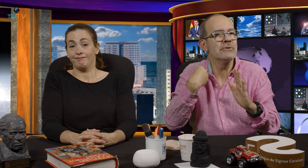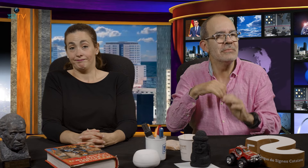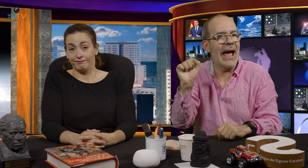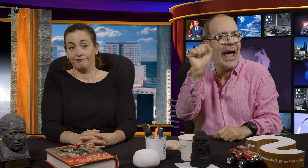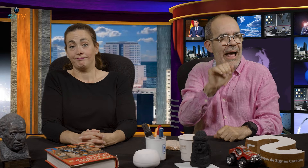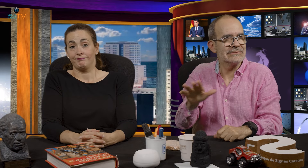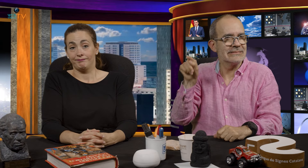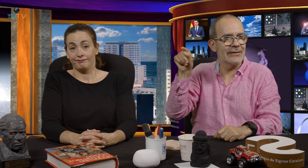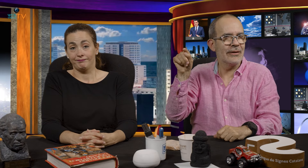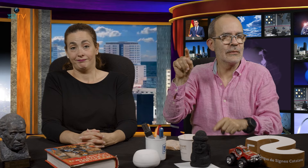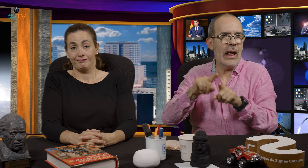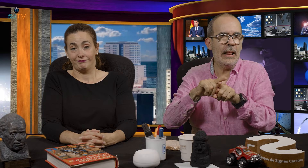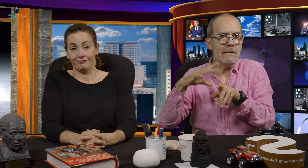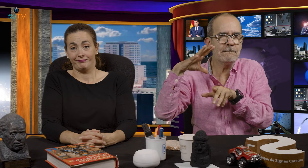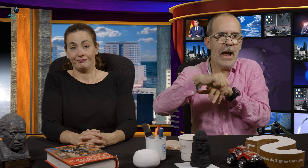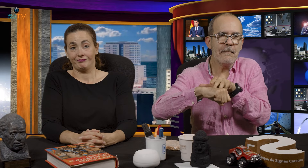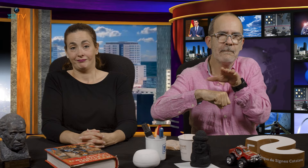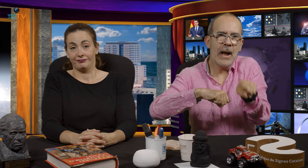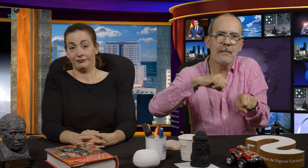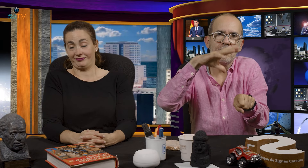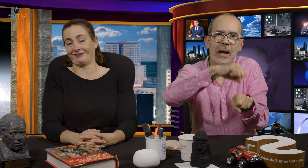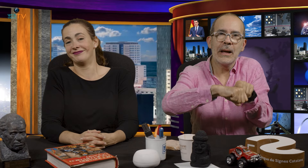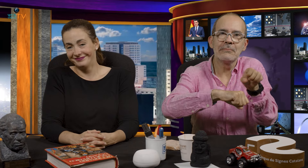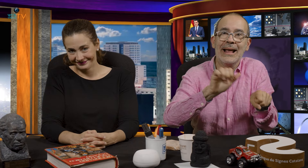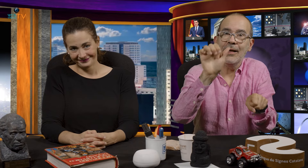porque Asia está ganando cada vez más espacio,